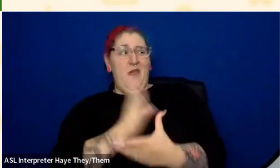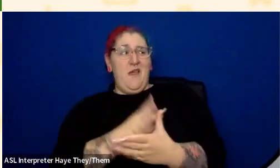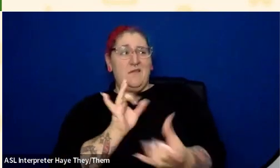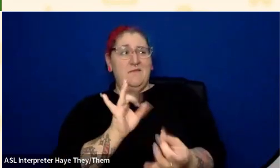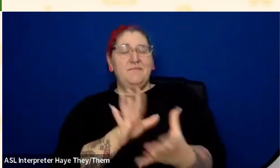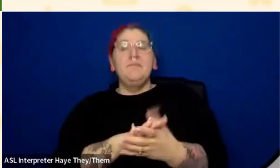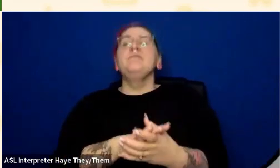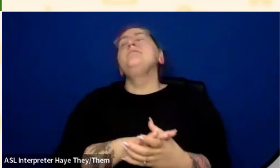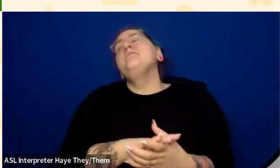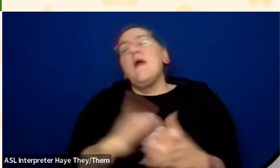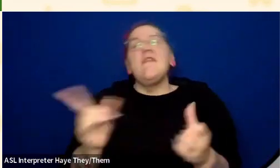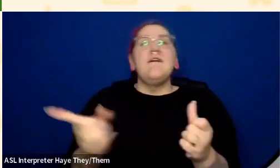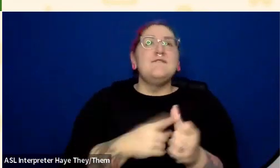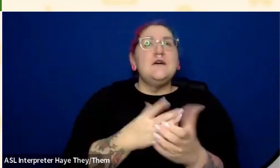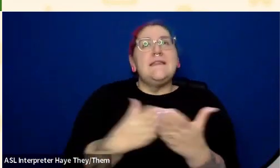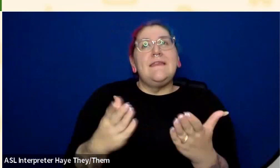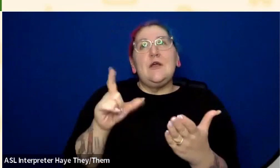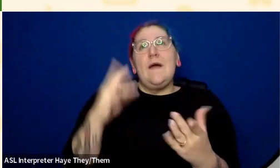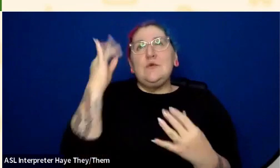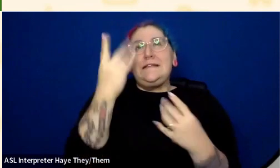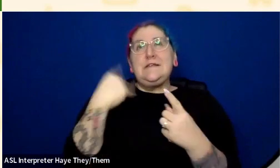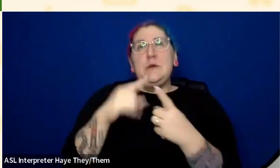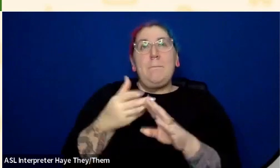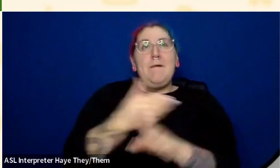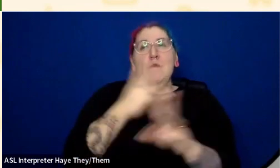(y creo que vale la pena plantear esta pregunta debido a la gran cantidad